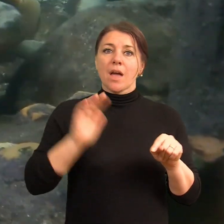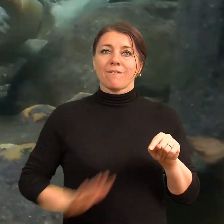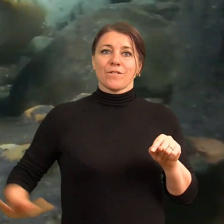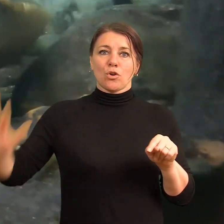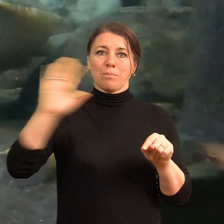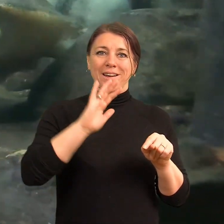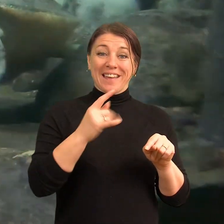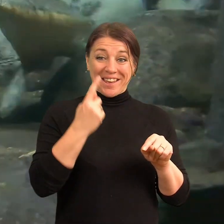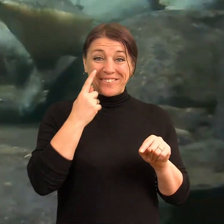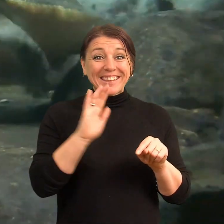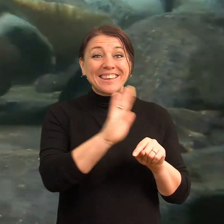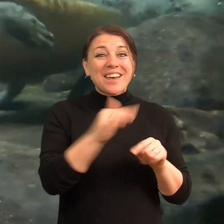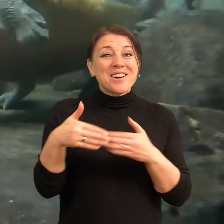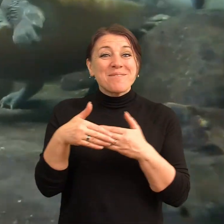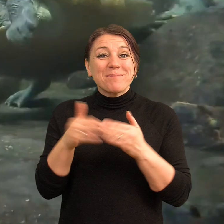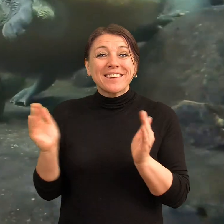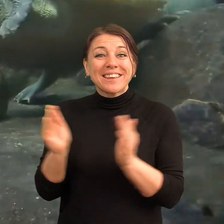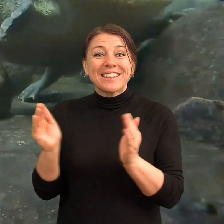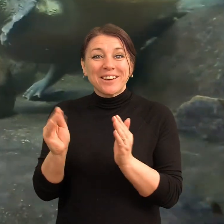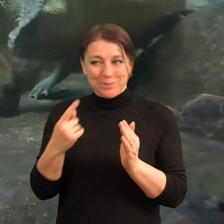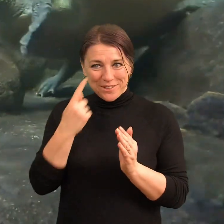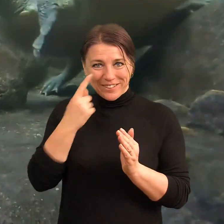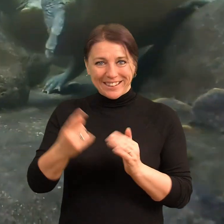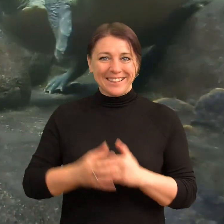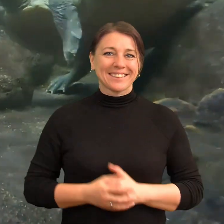Mládě můžete nyní obdivovat v pavilonu Indonéská džungle.